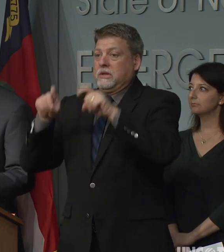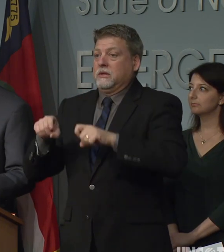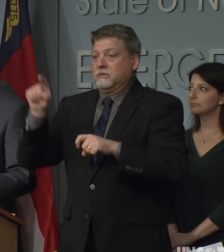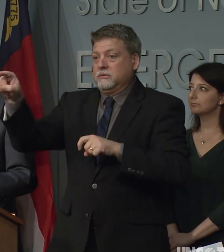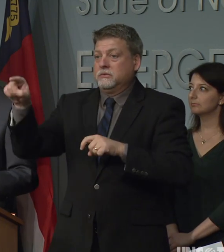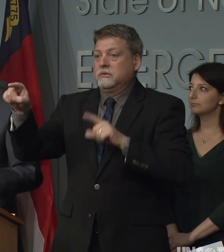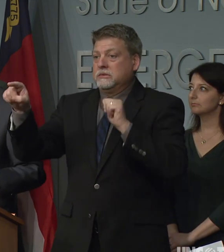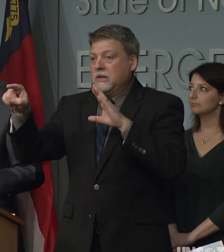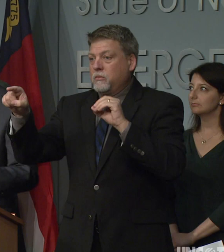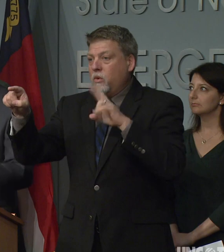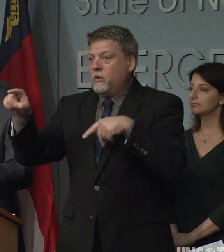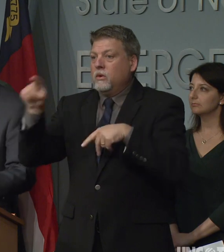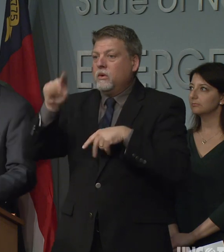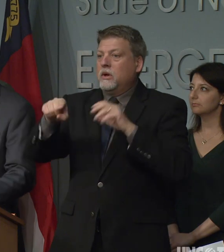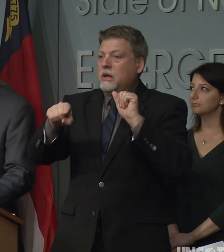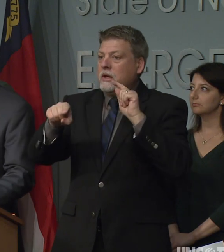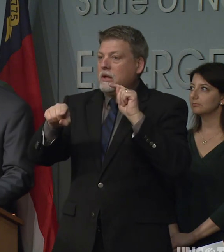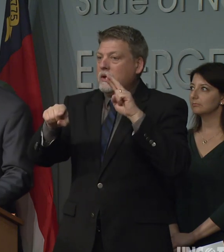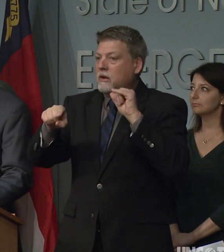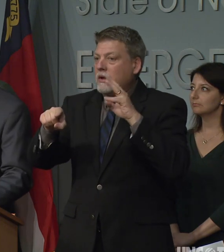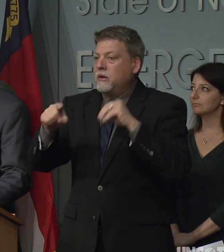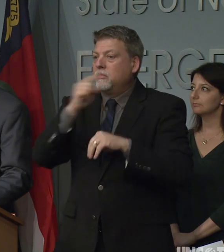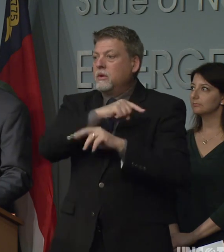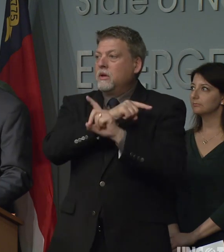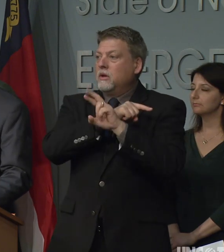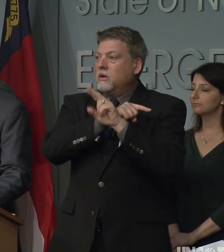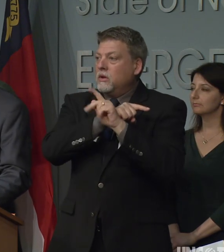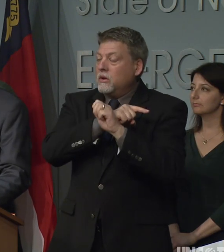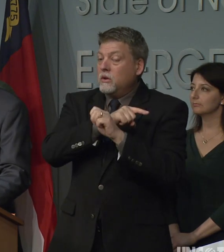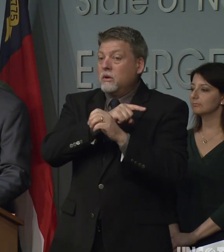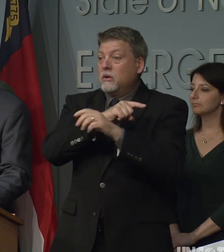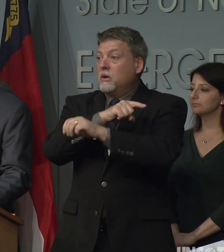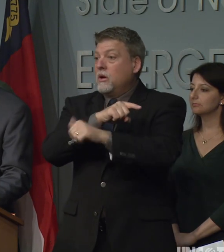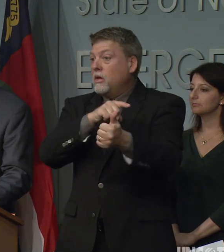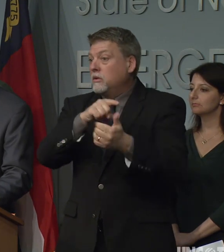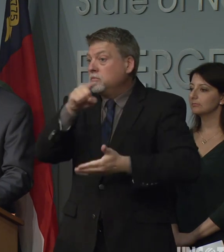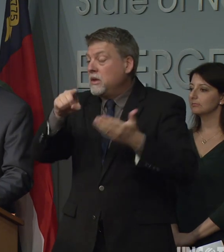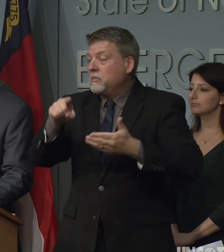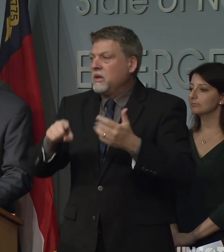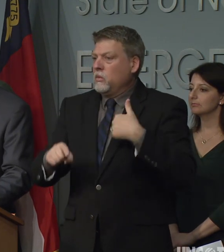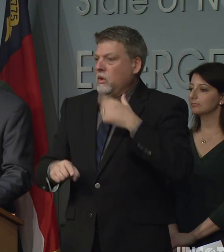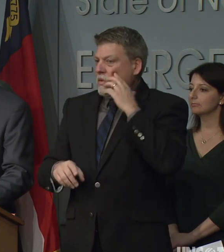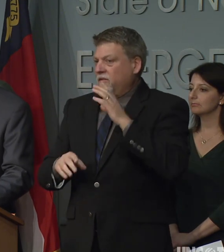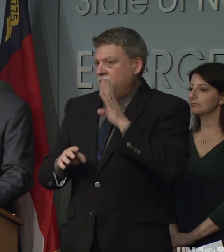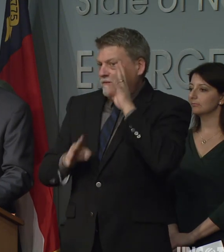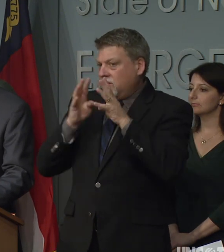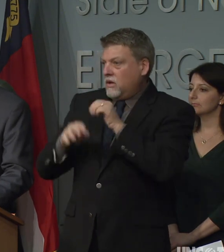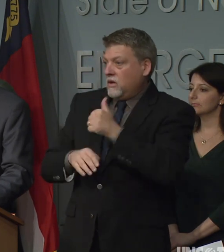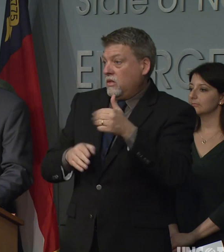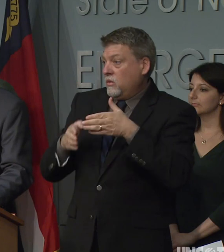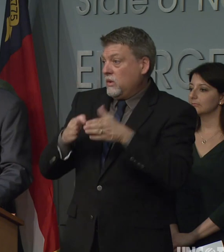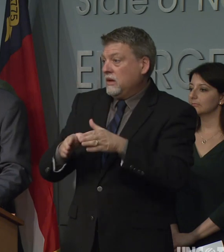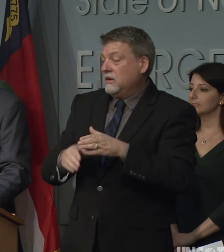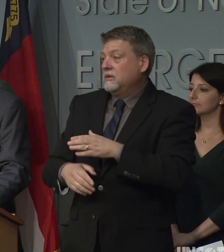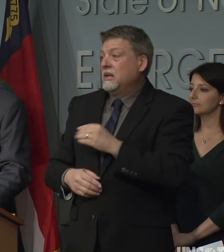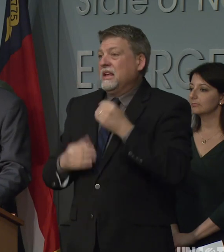más y más laboratorios están comenzando a hacer pruebas y vamos a continuar colaborando para aumentar la capacidad y